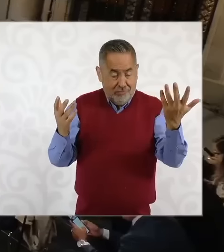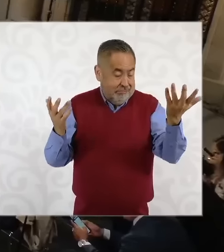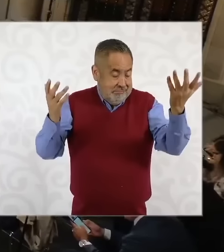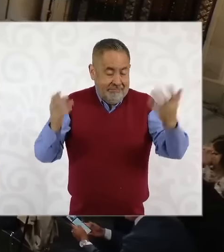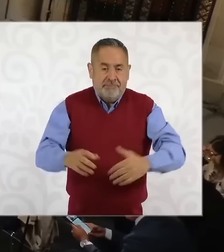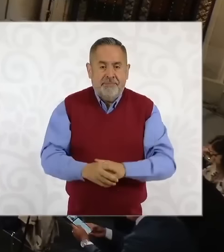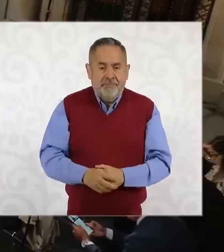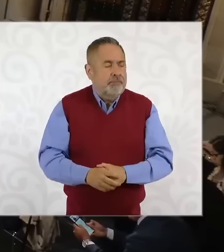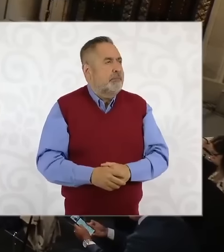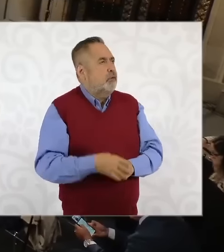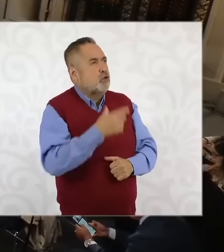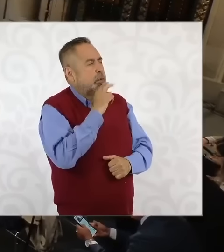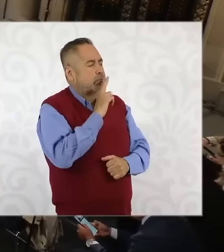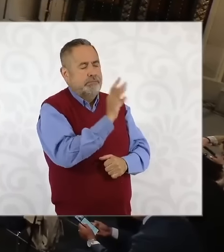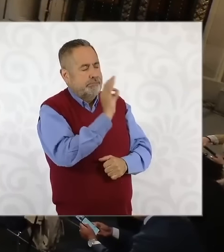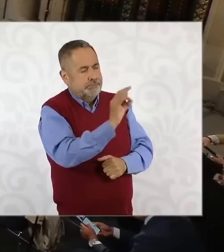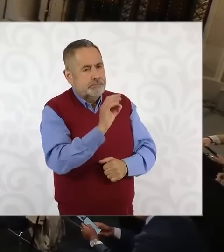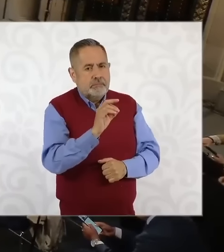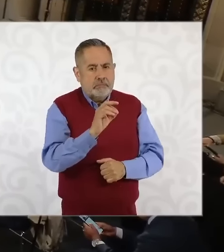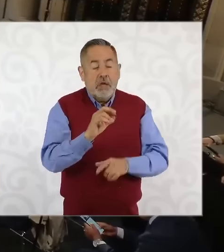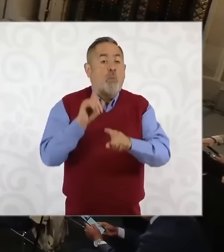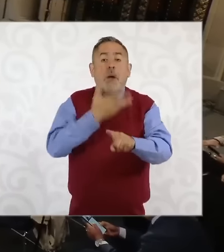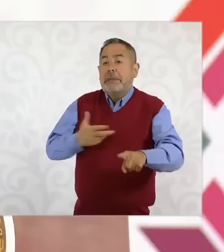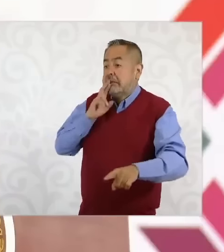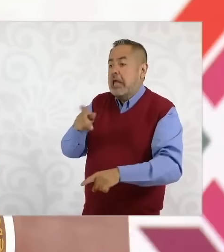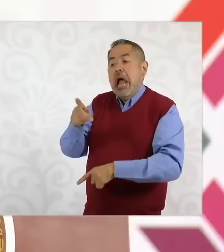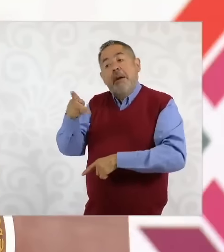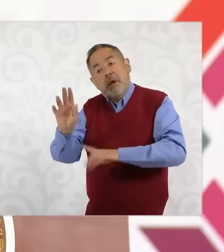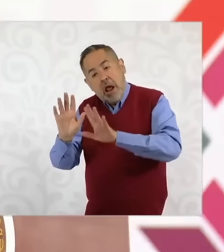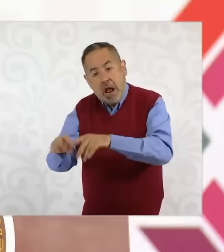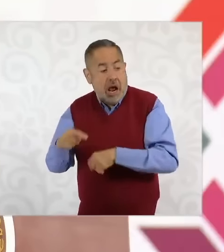Correcto. Eh, presidenta, moviendo de tema. Ah, pero eso sí, el narcogobierno,